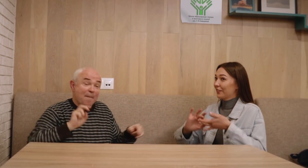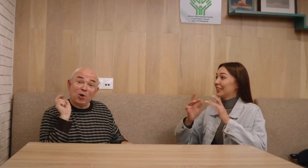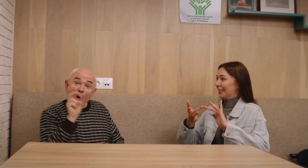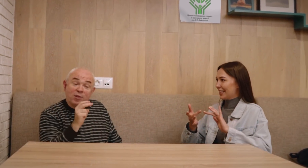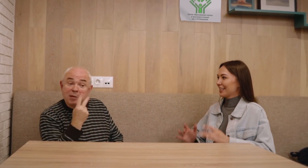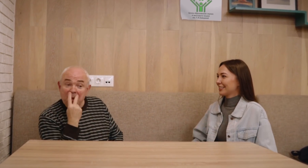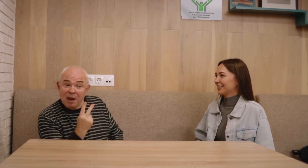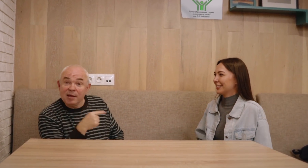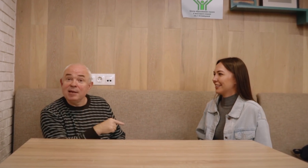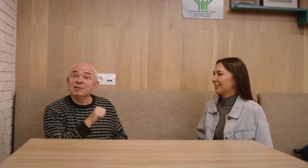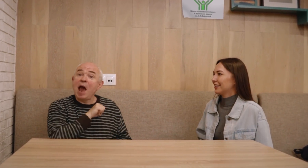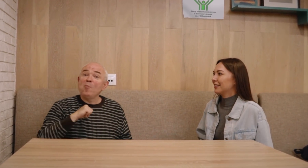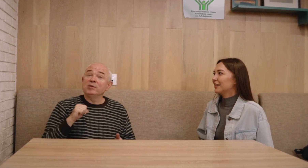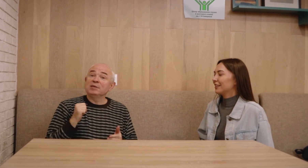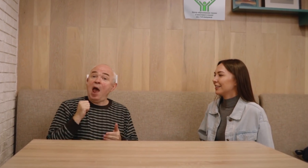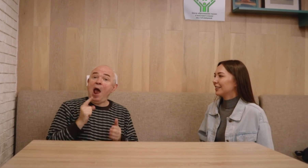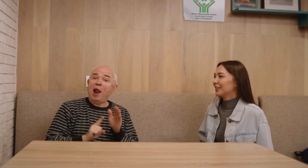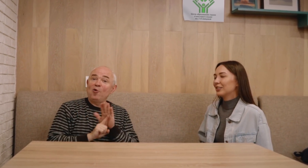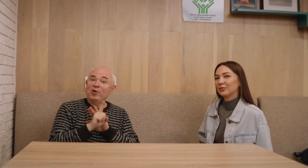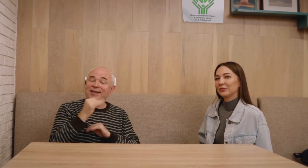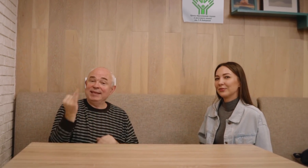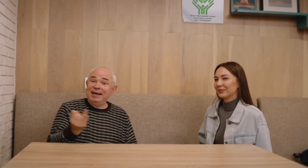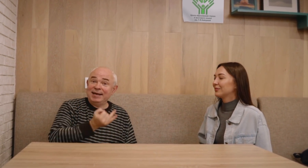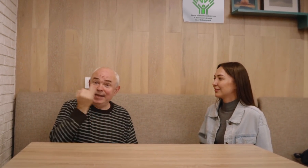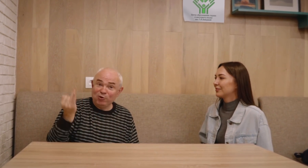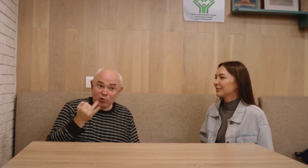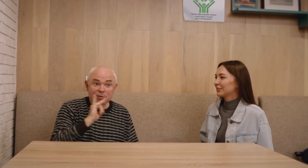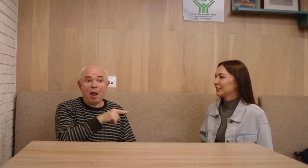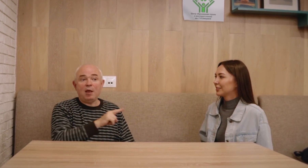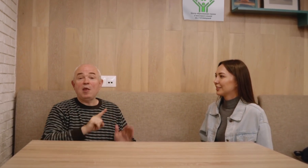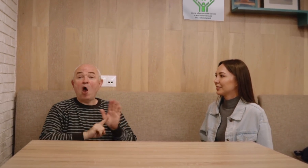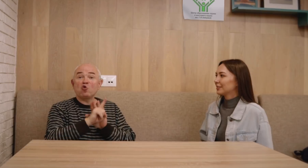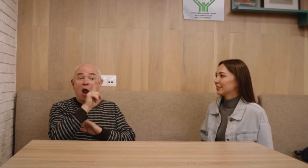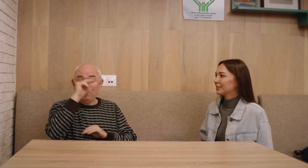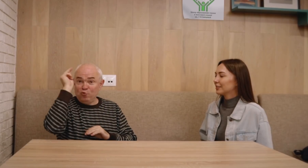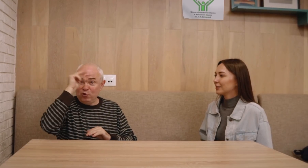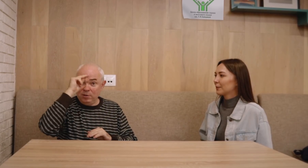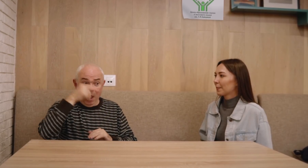Она приходила на уроки, и ей самой стало интересно. Начала учить жестовый язык.